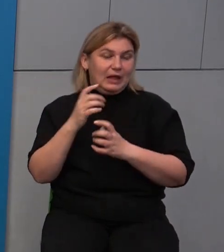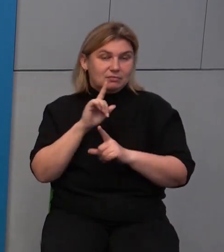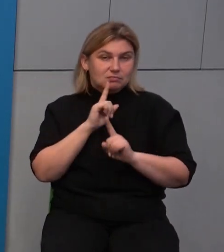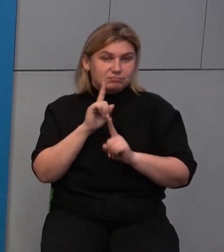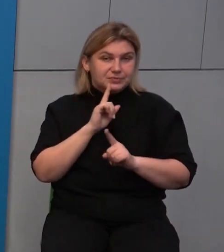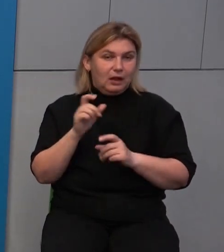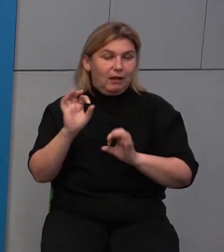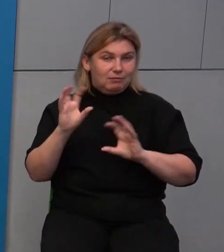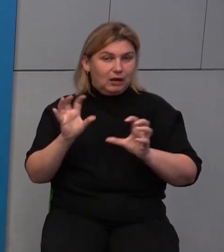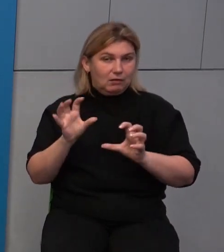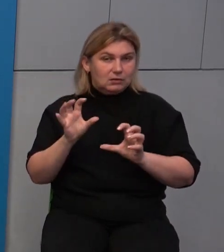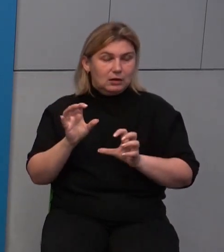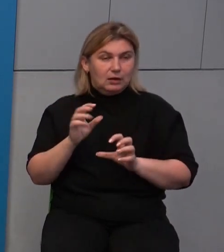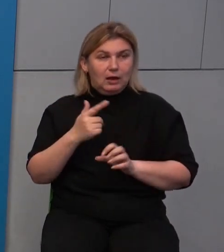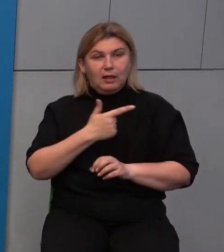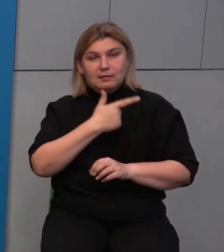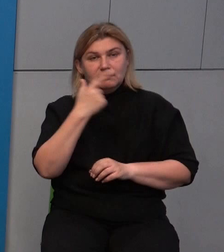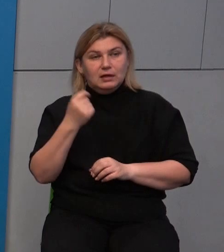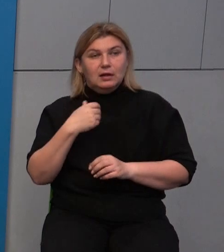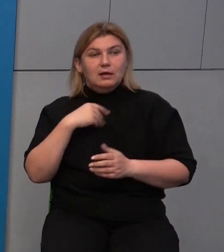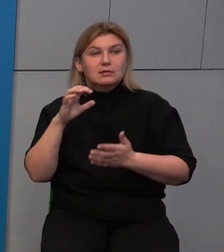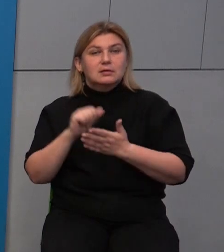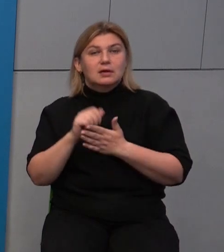którym potem przez dwa dni tylko zajmowałam odpowiadaniem na te wszystkie